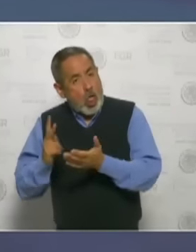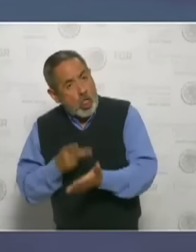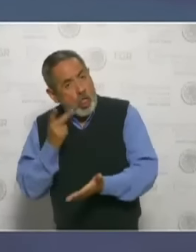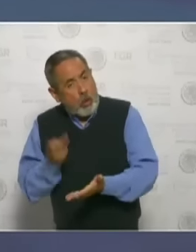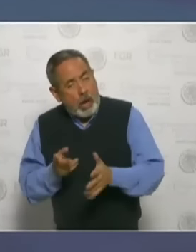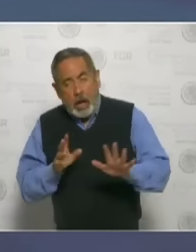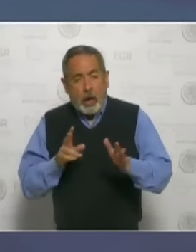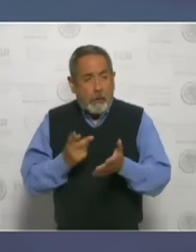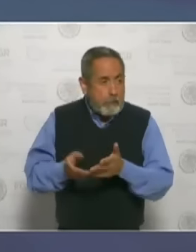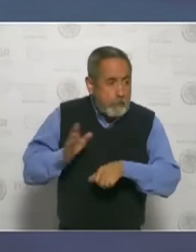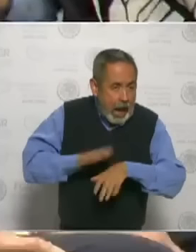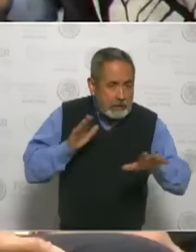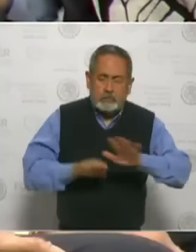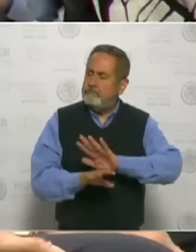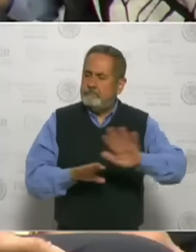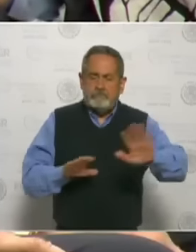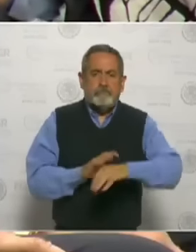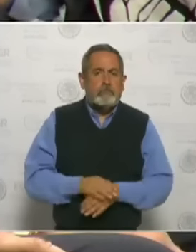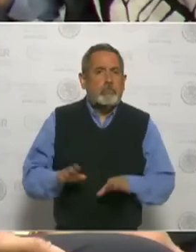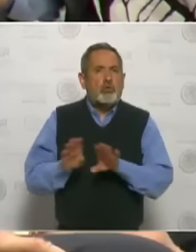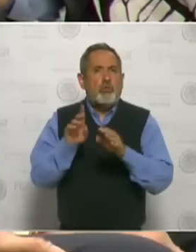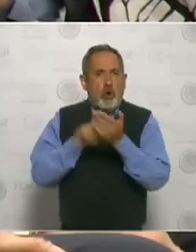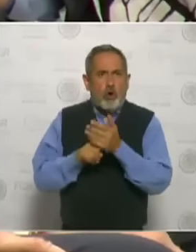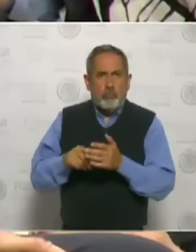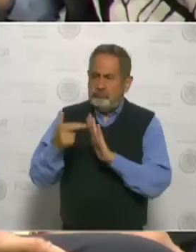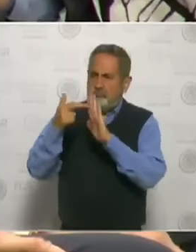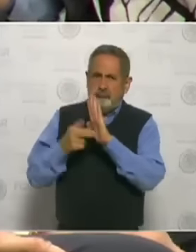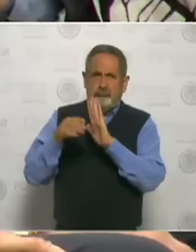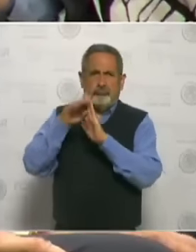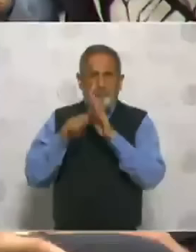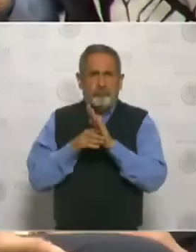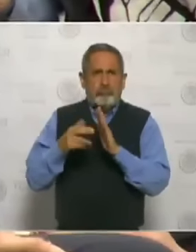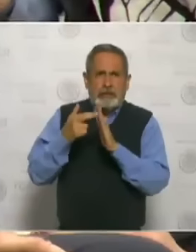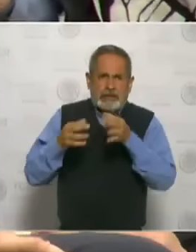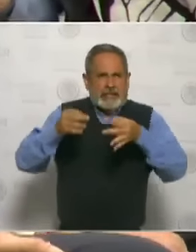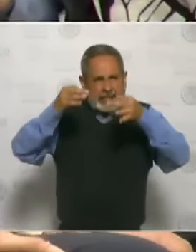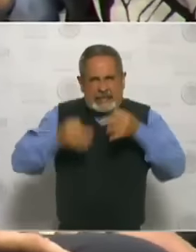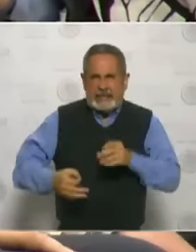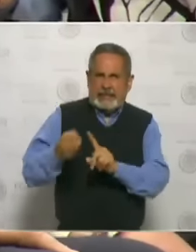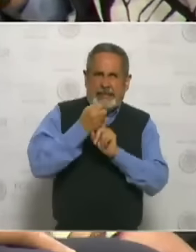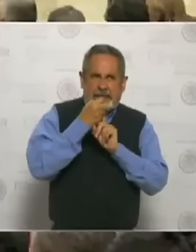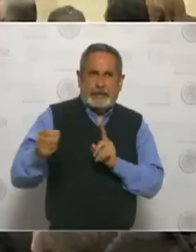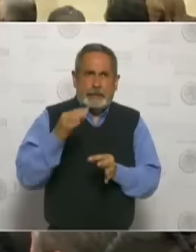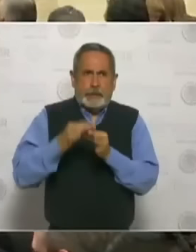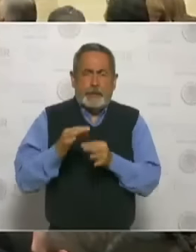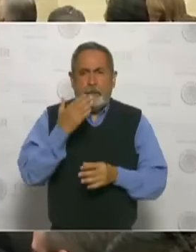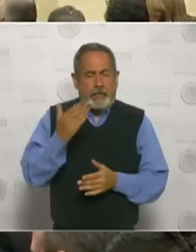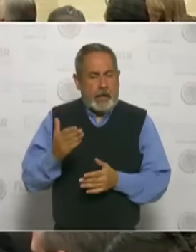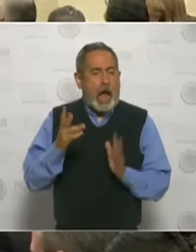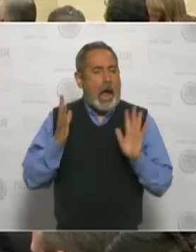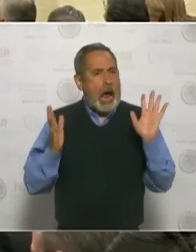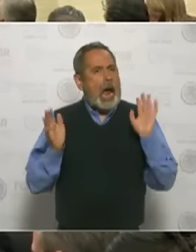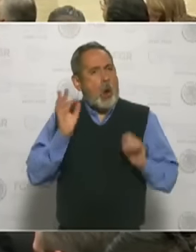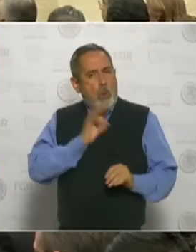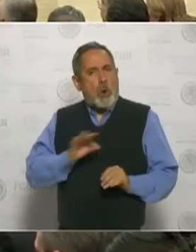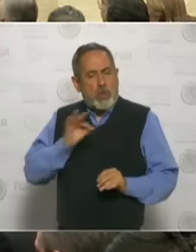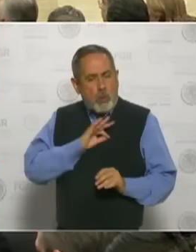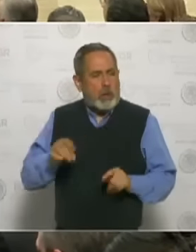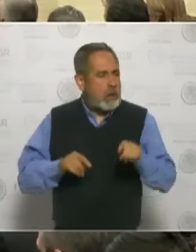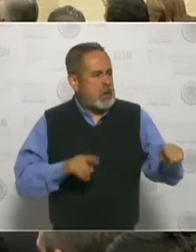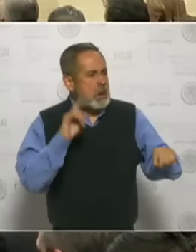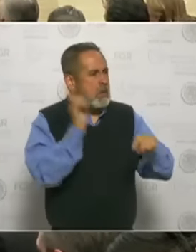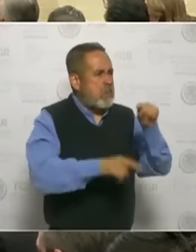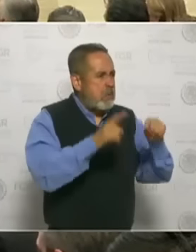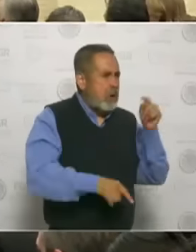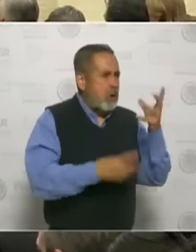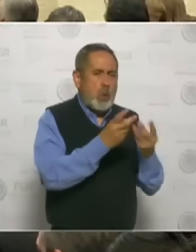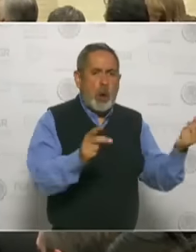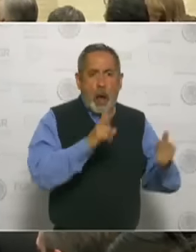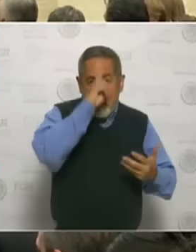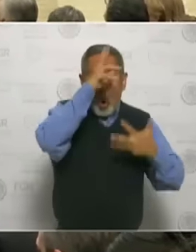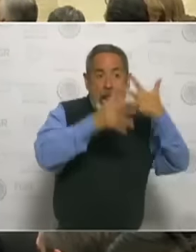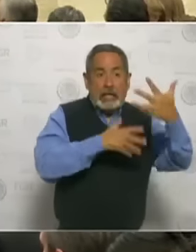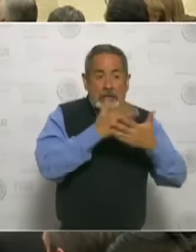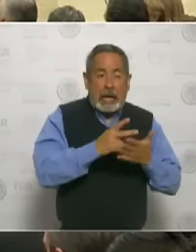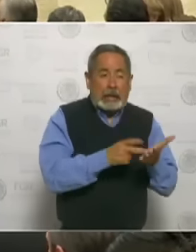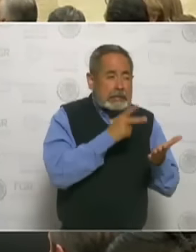Solo mediante la estandarización de protocolos será posible desarticular la violencia sistémica